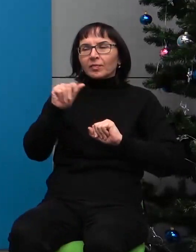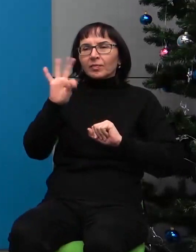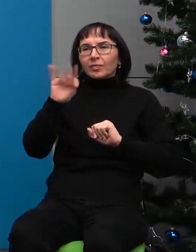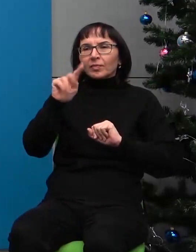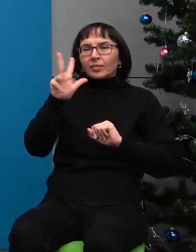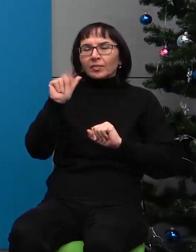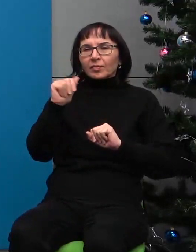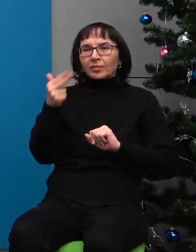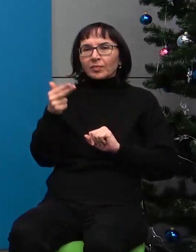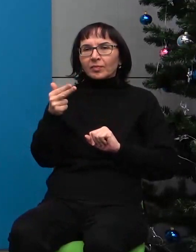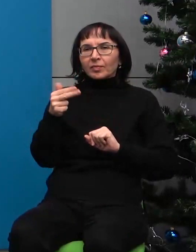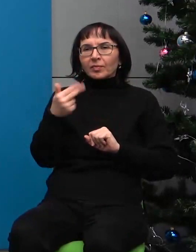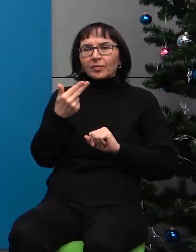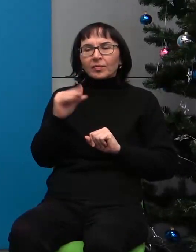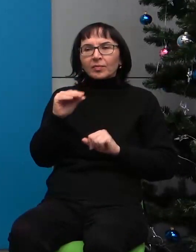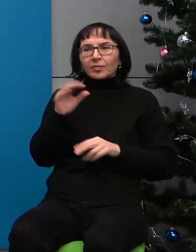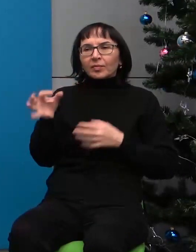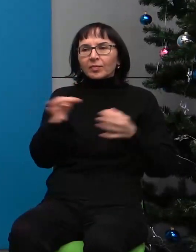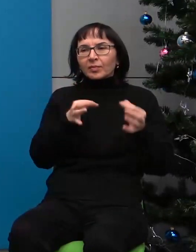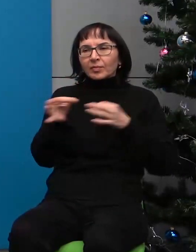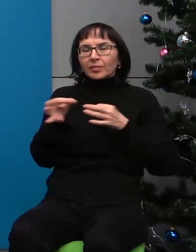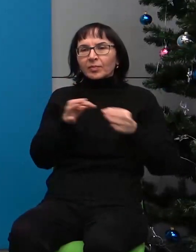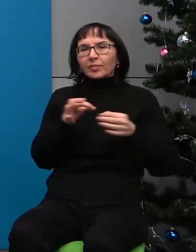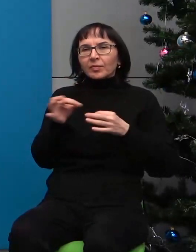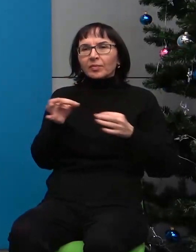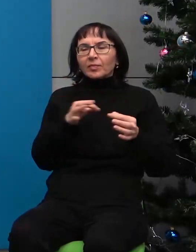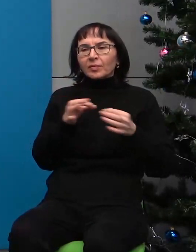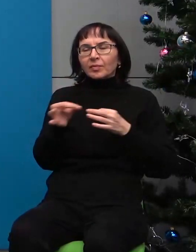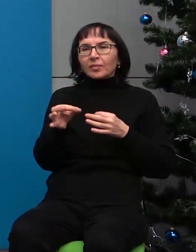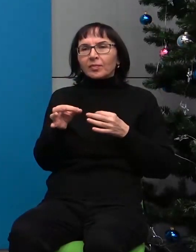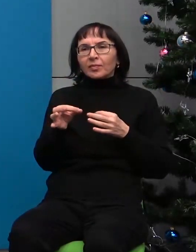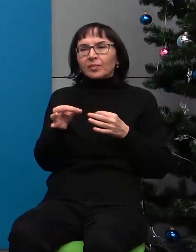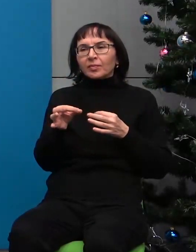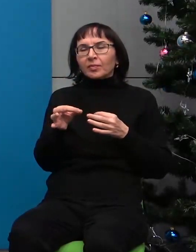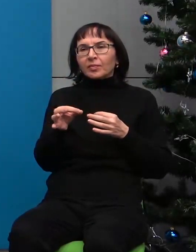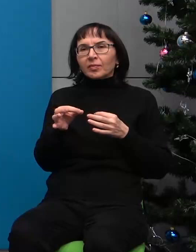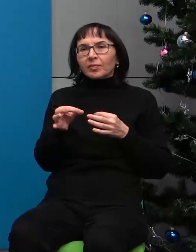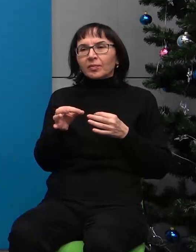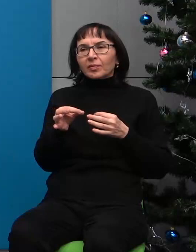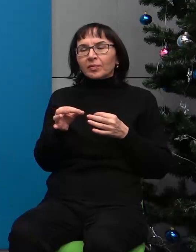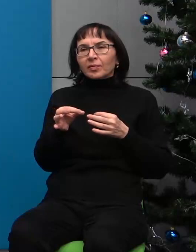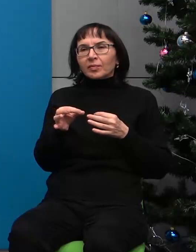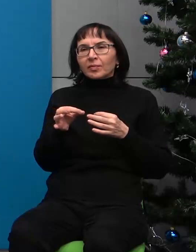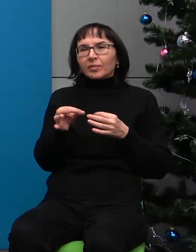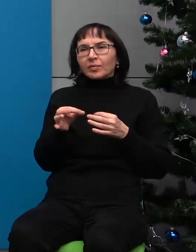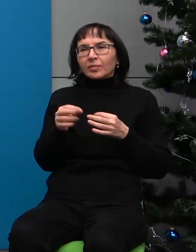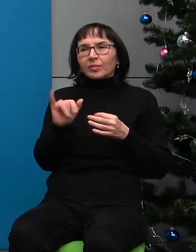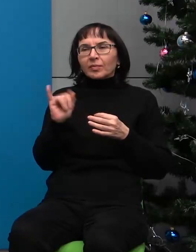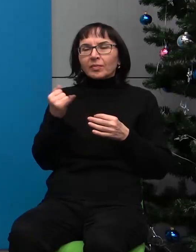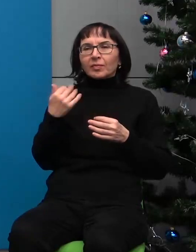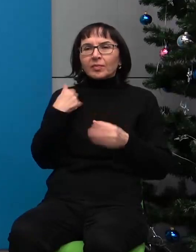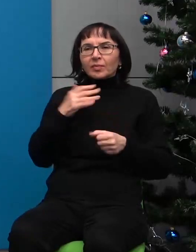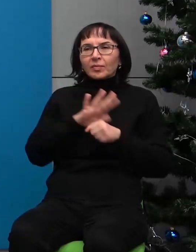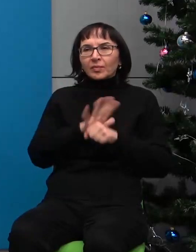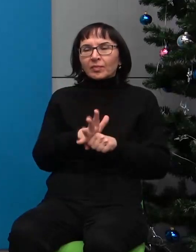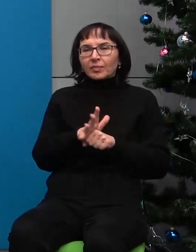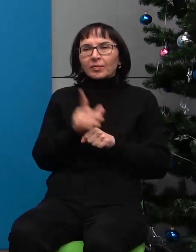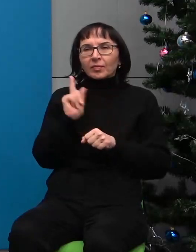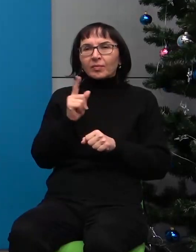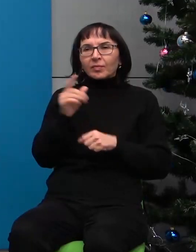Więc to nie jest historia o tym, że ten sam rąk komuś obciął. Tylko to jest historia o tym, że naprawdę historie się piszą na naszych oczach.